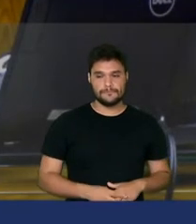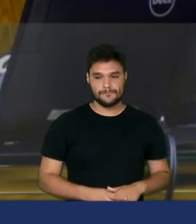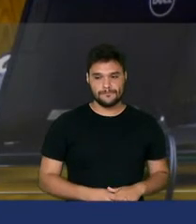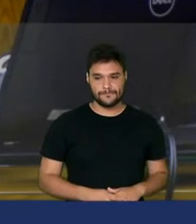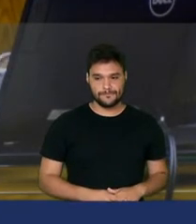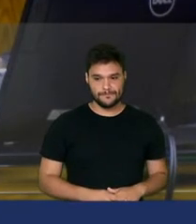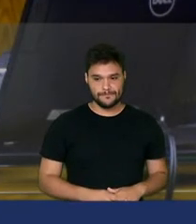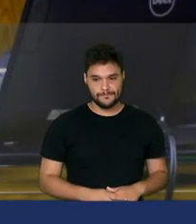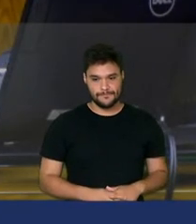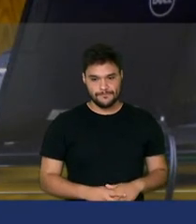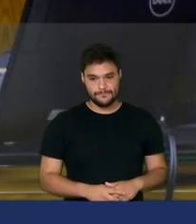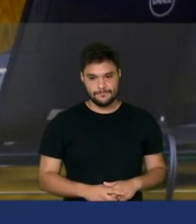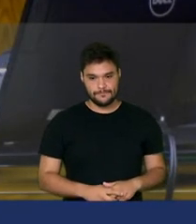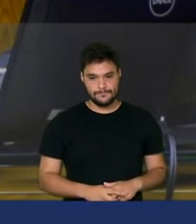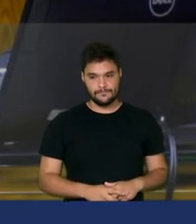[PRESIDENTE]: PASSA-SE